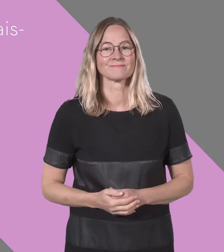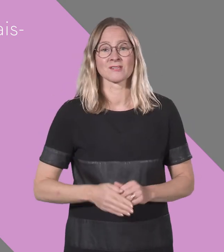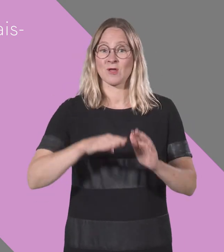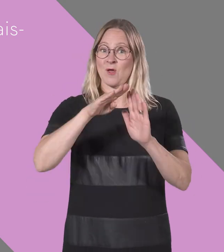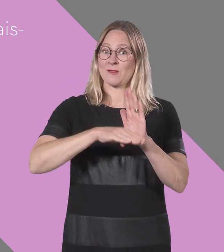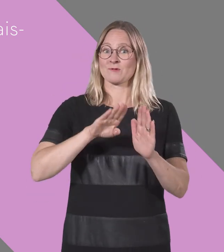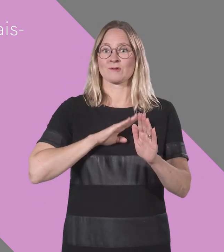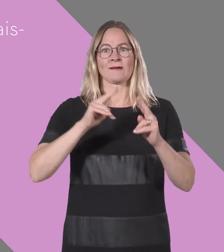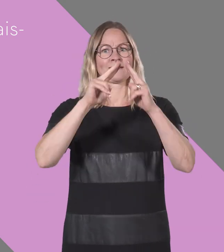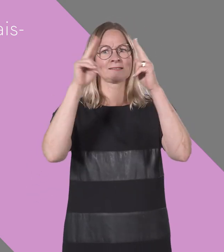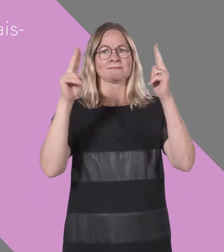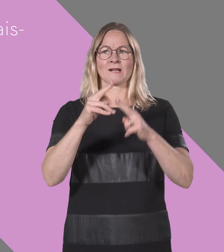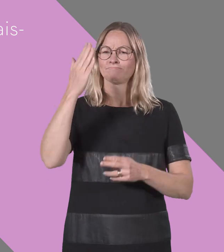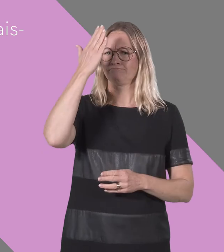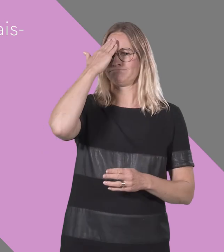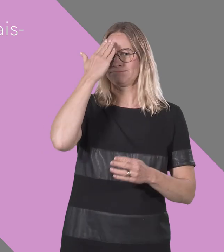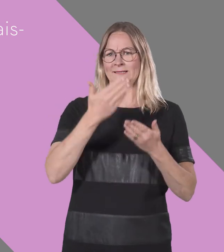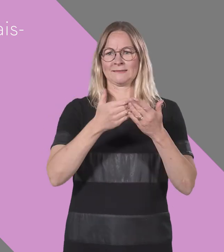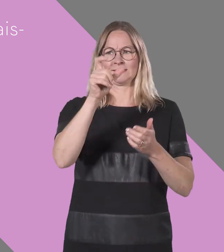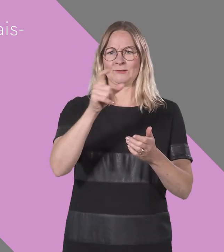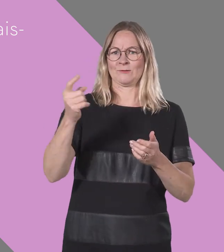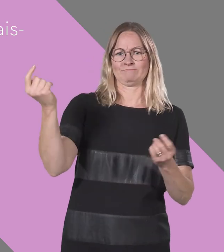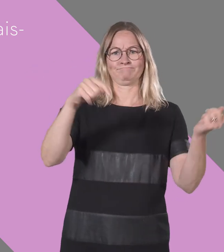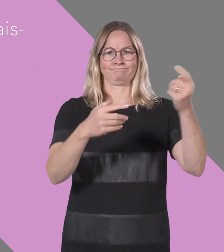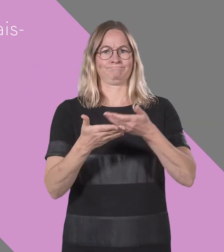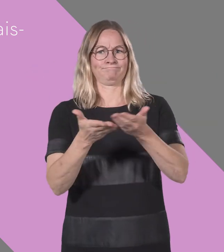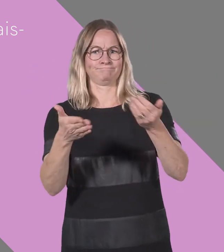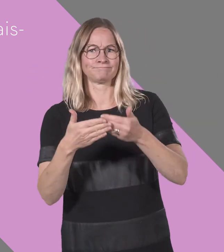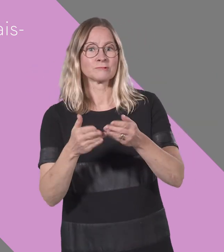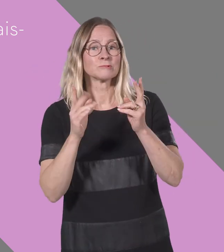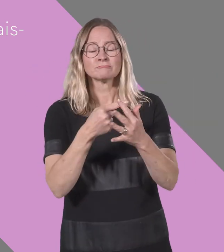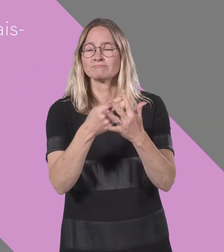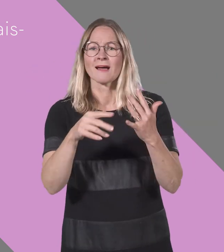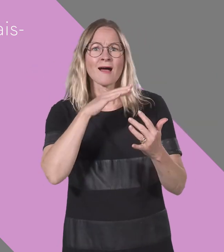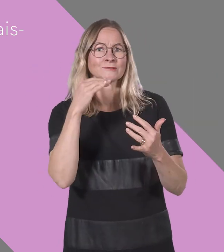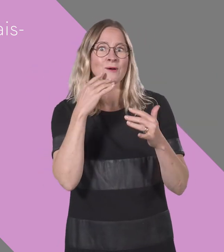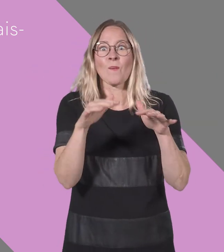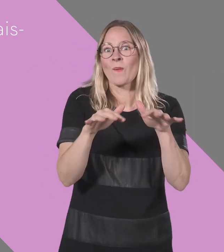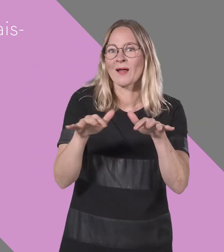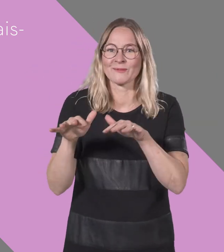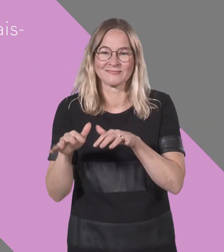Ohjelmassa on kansainvälisiä tunnettuja esiintyjiä ja muita hauskoja yllätyksiä.